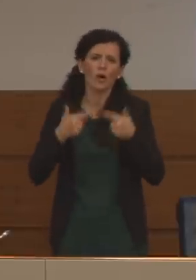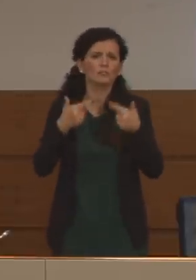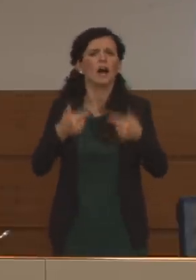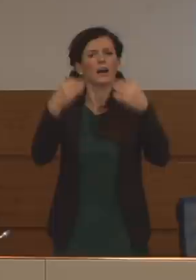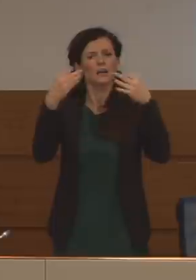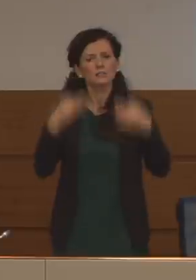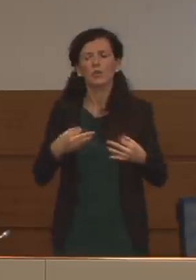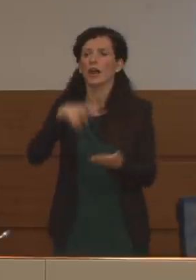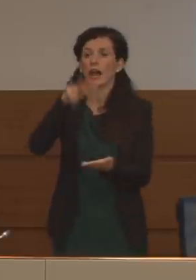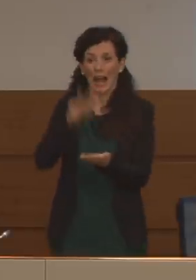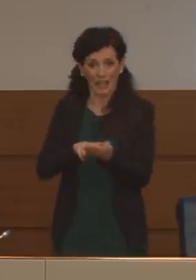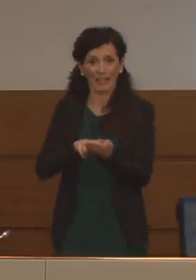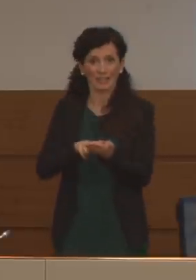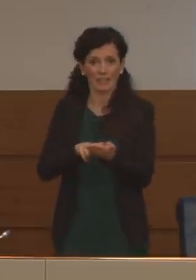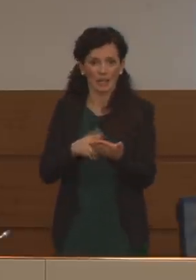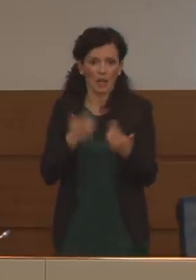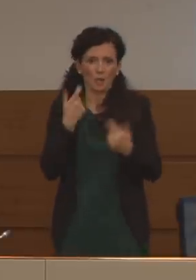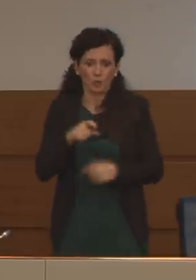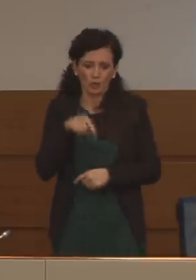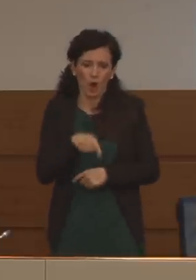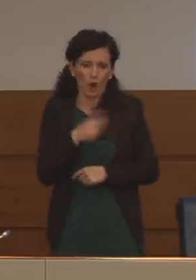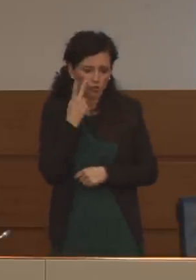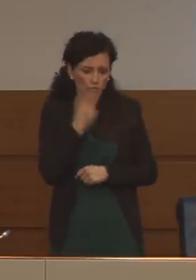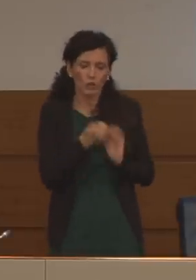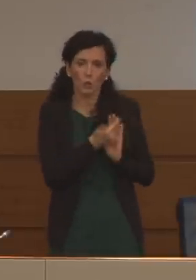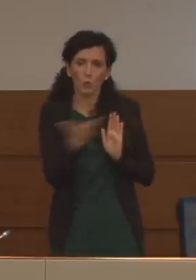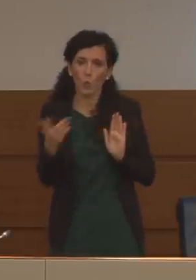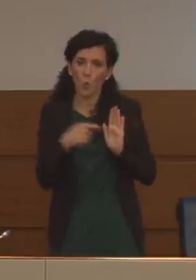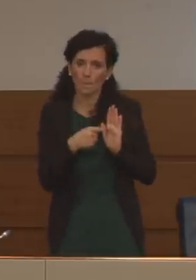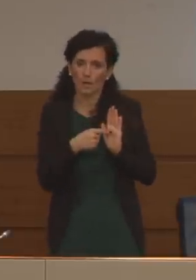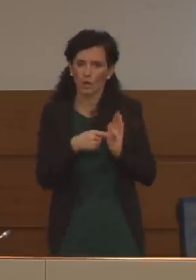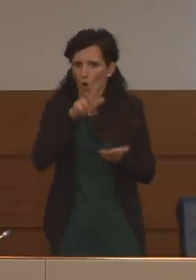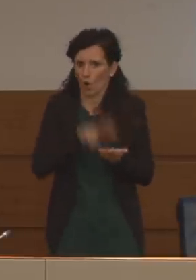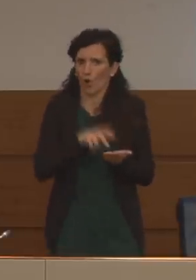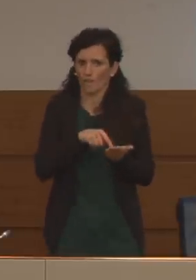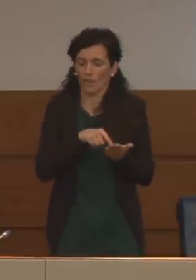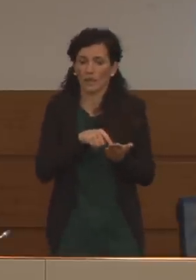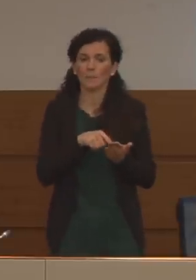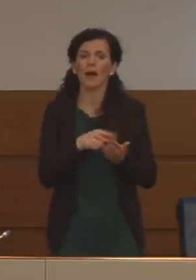dati anche di oggi lo confermano che le persone più fragili della